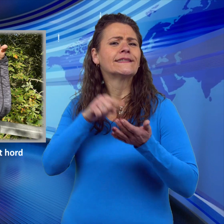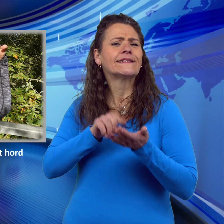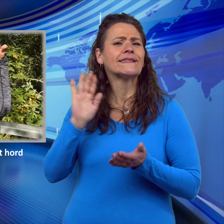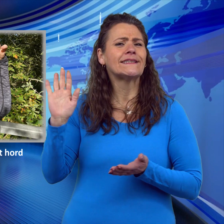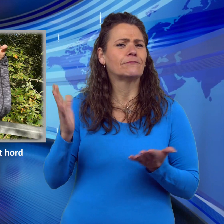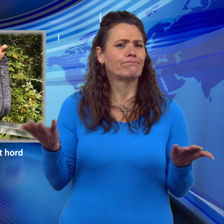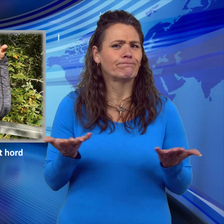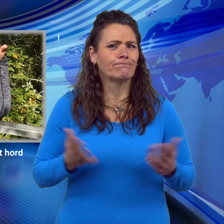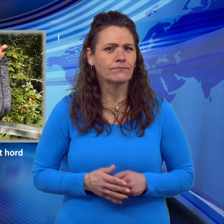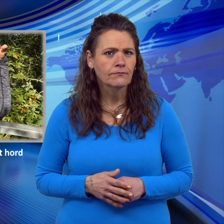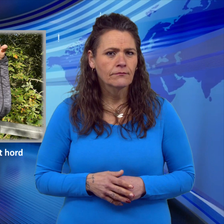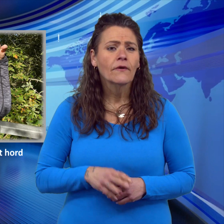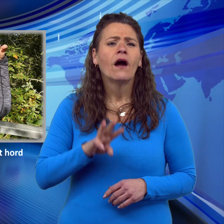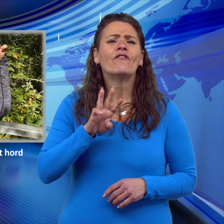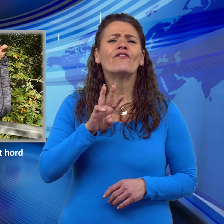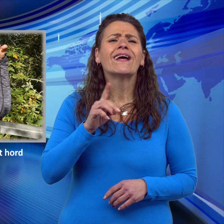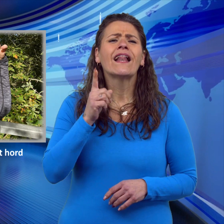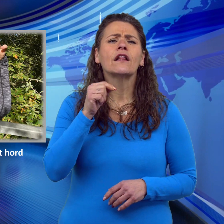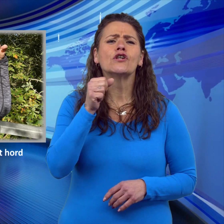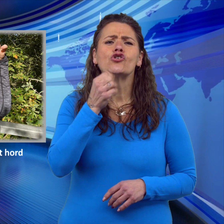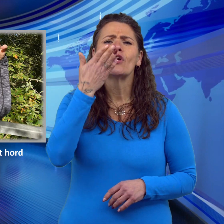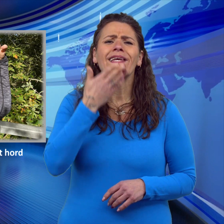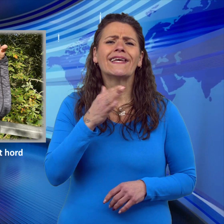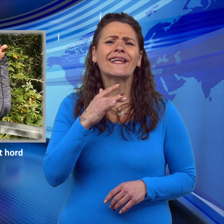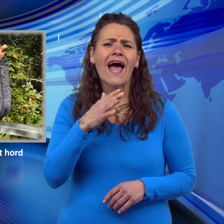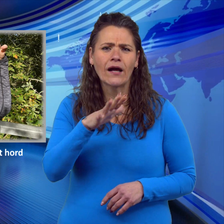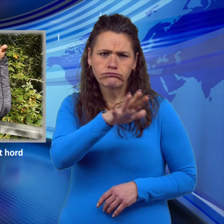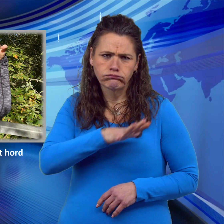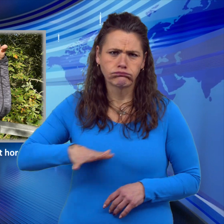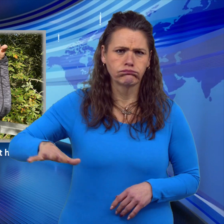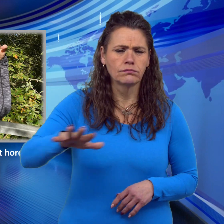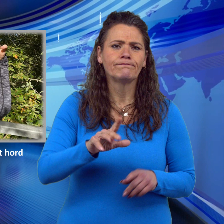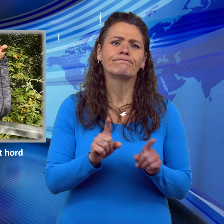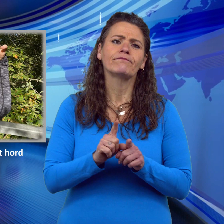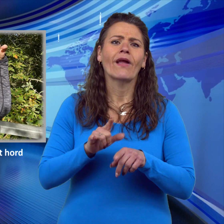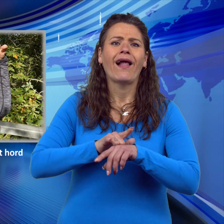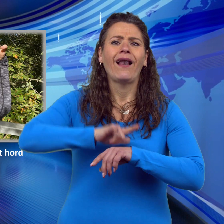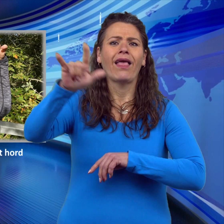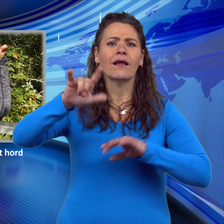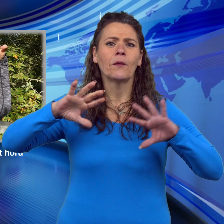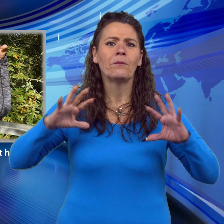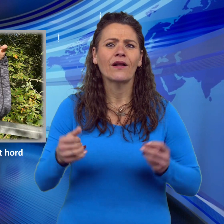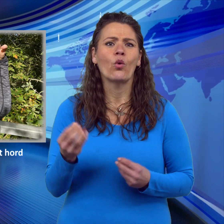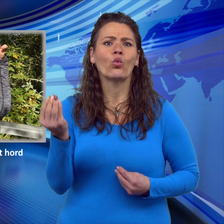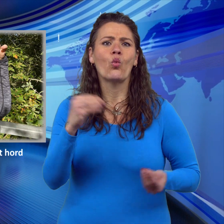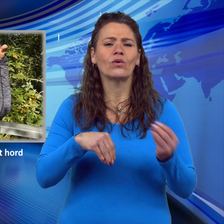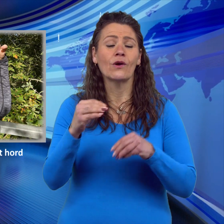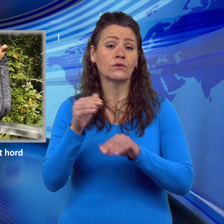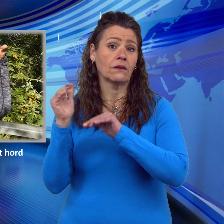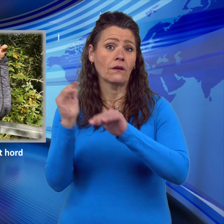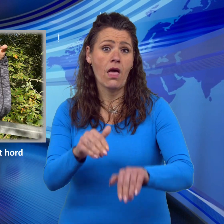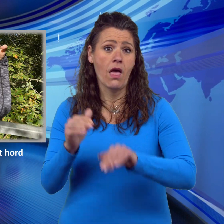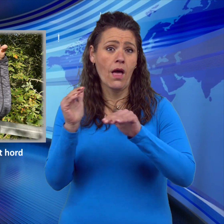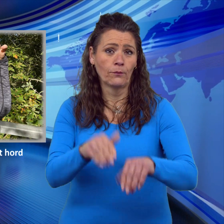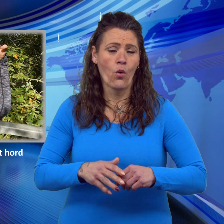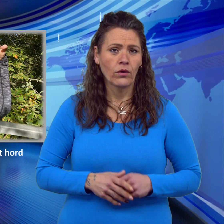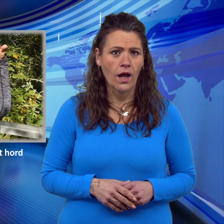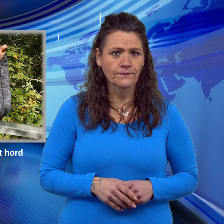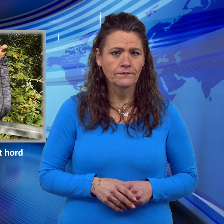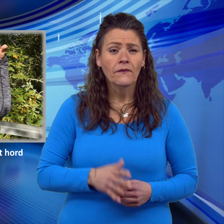jótékony célra gyűjtsön Wiltshire településének légimentői számára.